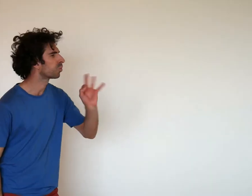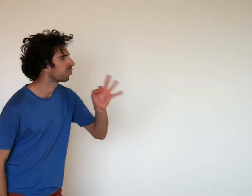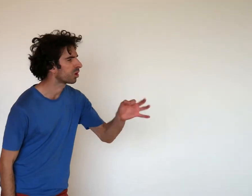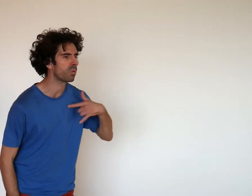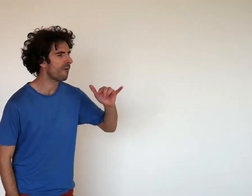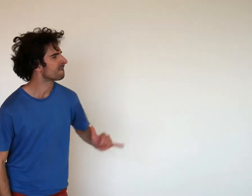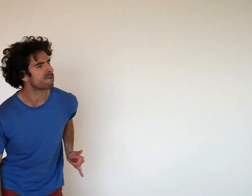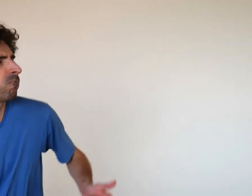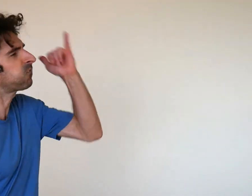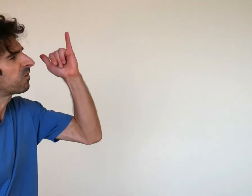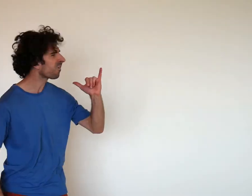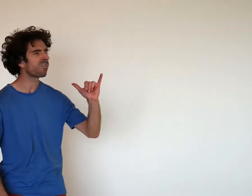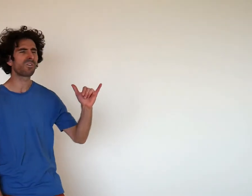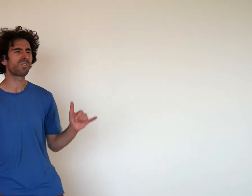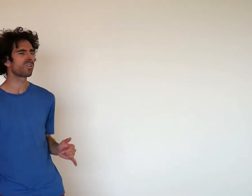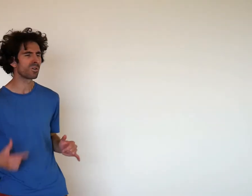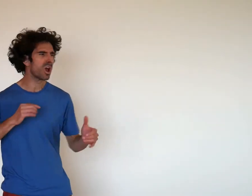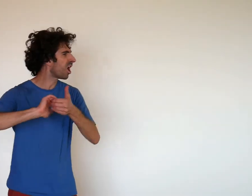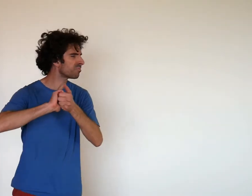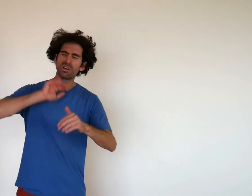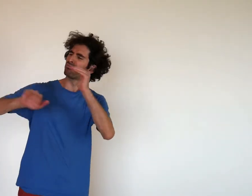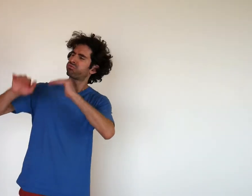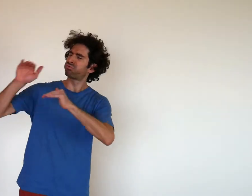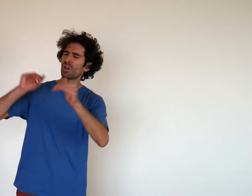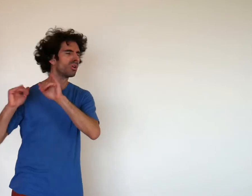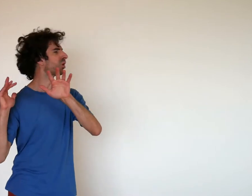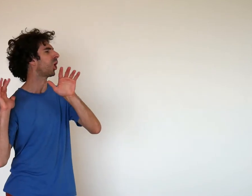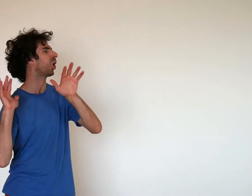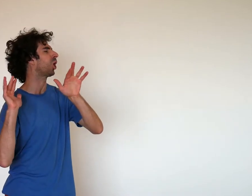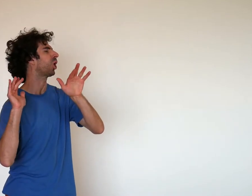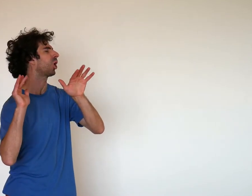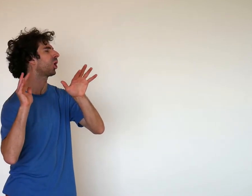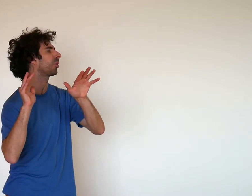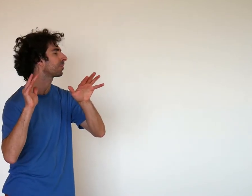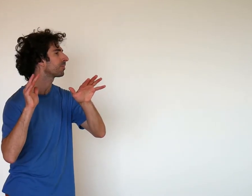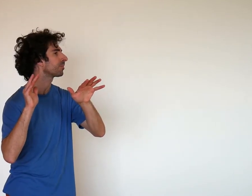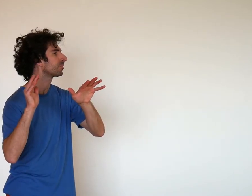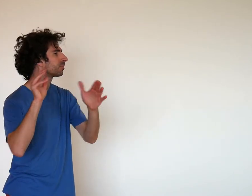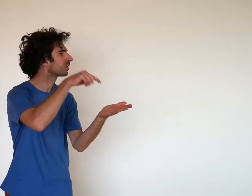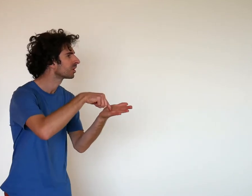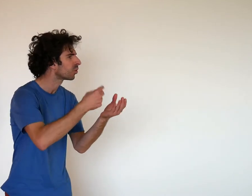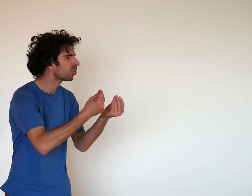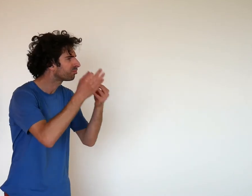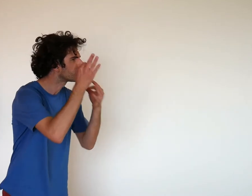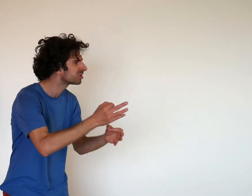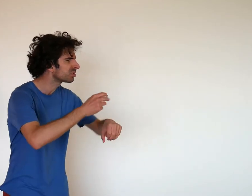Ah ouais, je suis partant ! Je vais appeler mes amis, on va venir en masse. Mais quel est le lieu précis ?